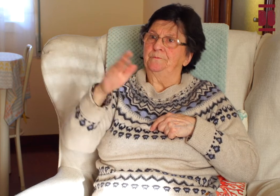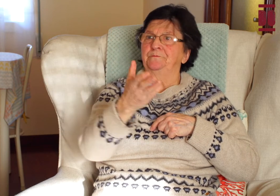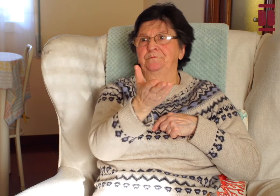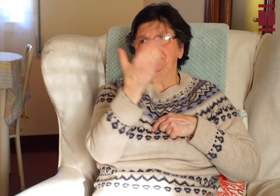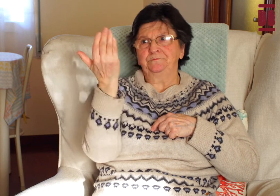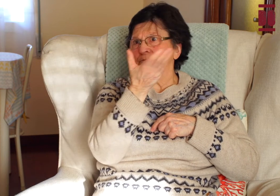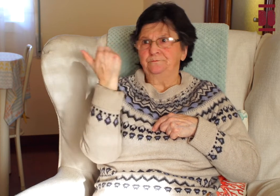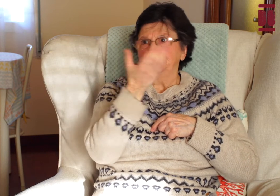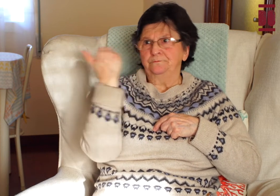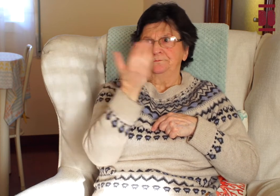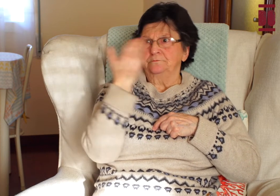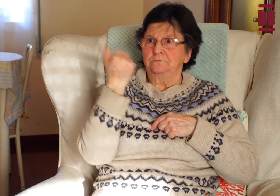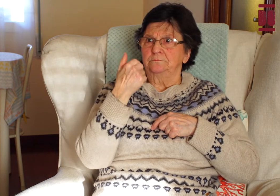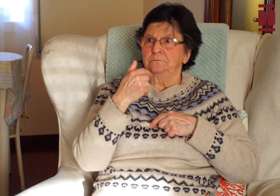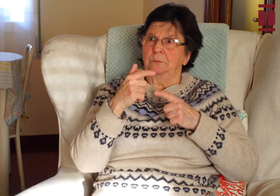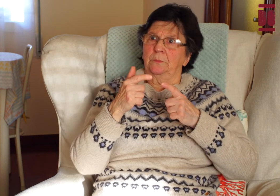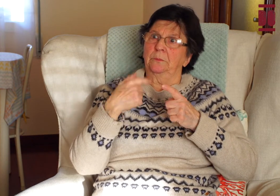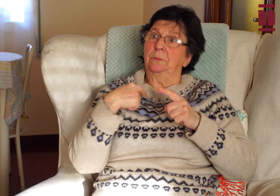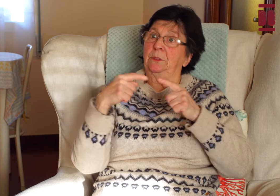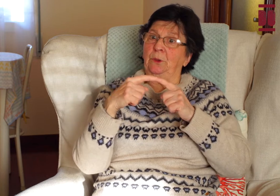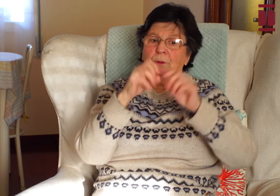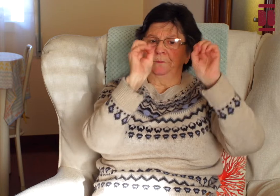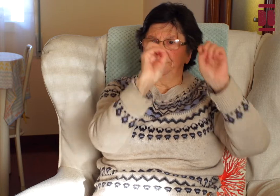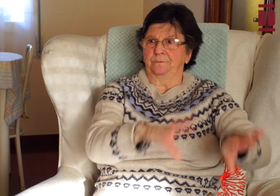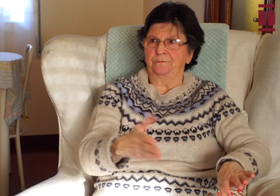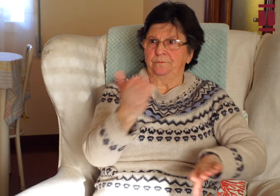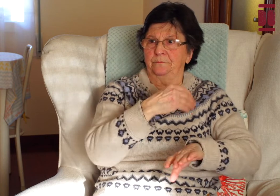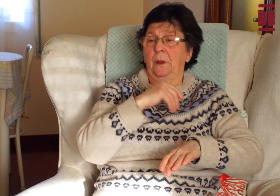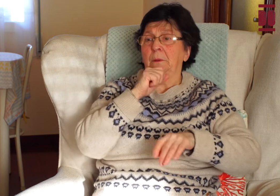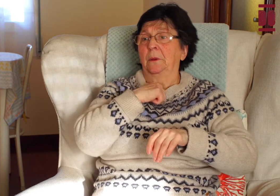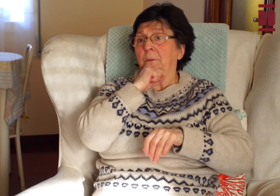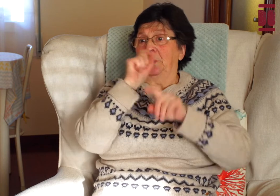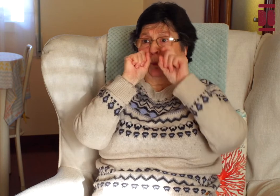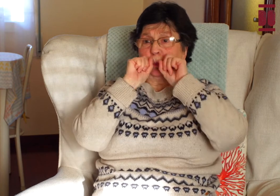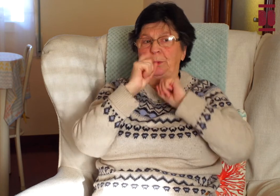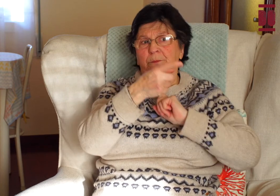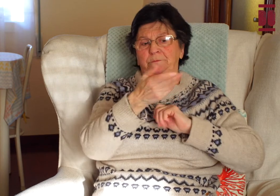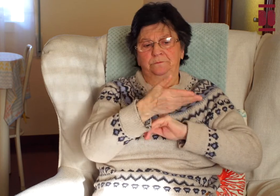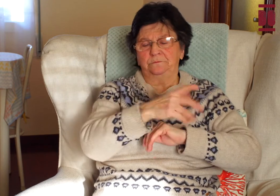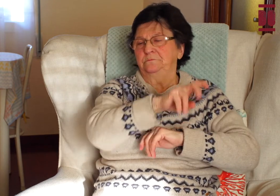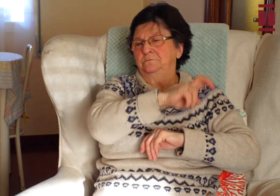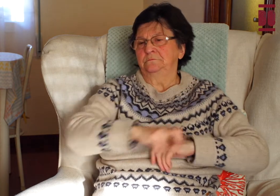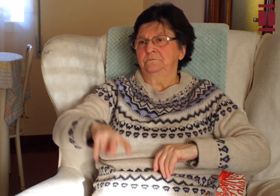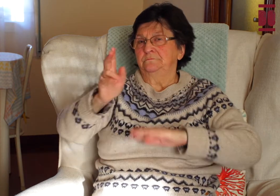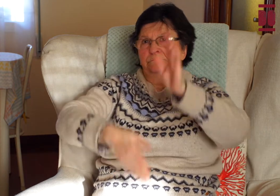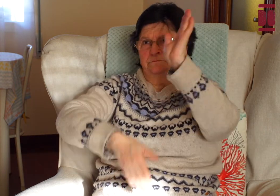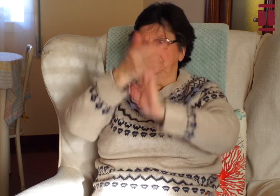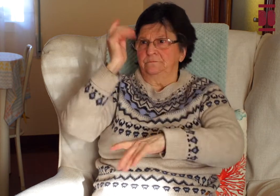metieron prisa, así que dejó sus cosas. Mi abuela lloró muchísimo y él se marchó a combatir.